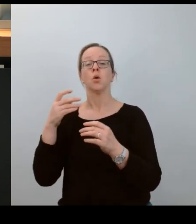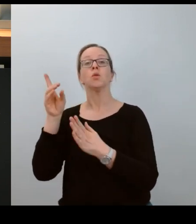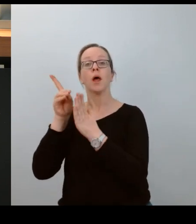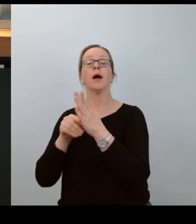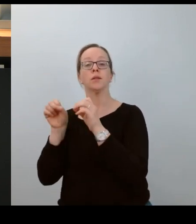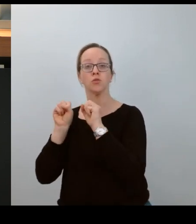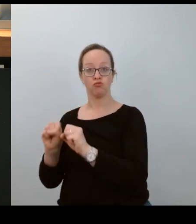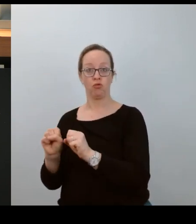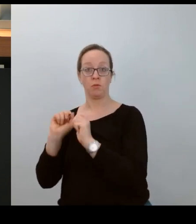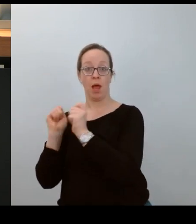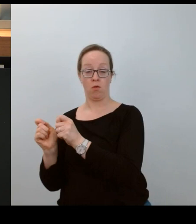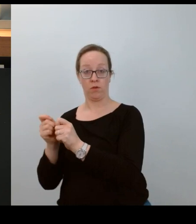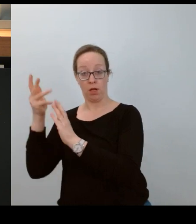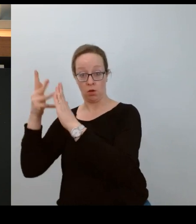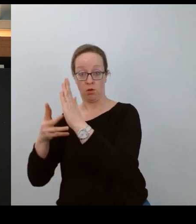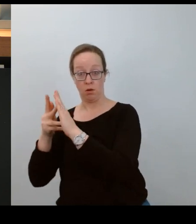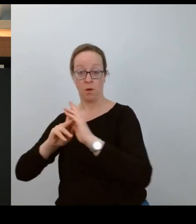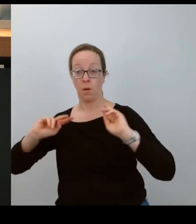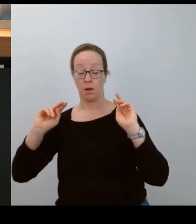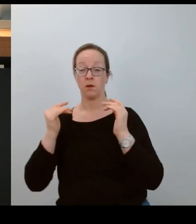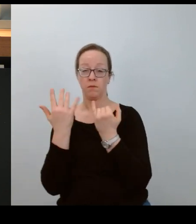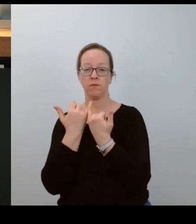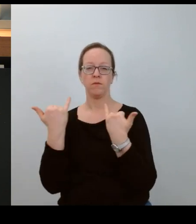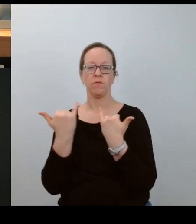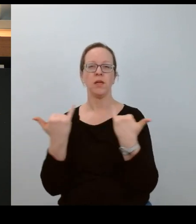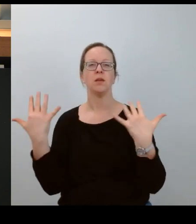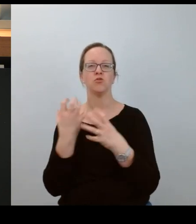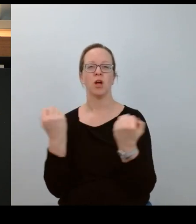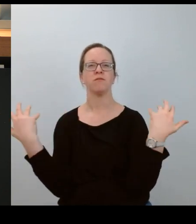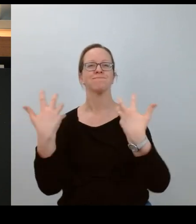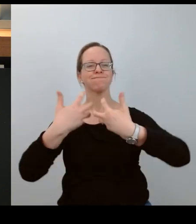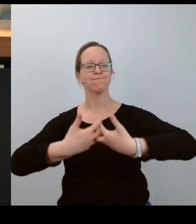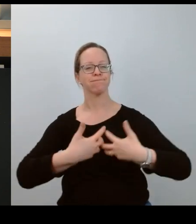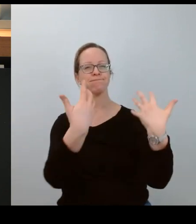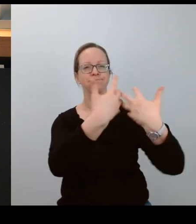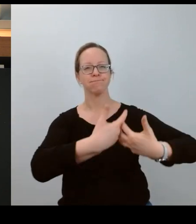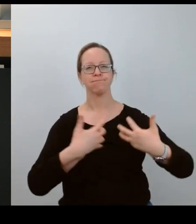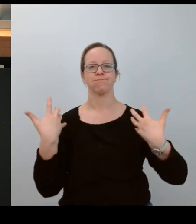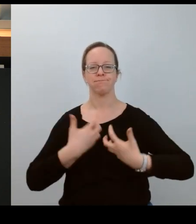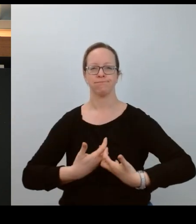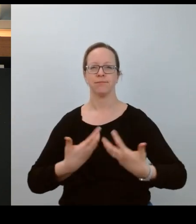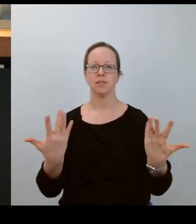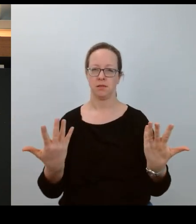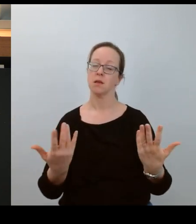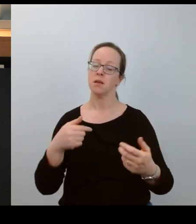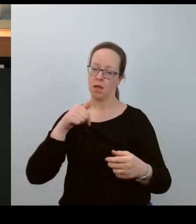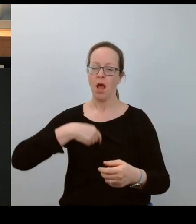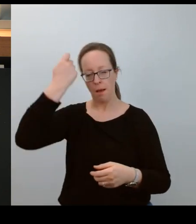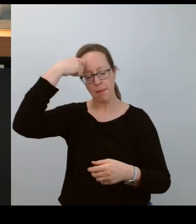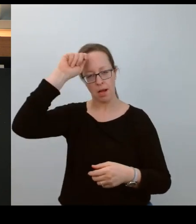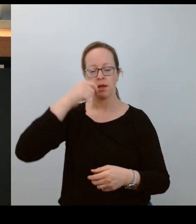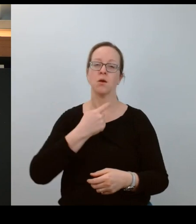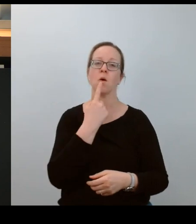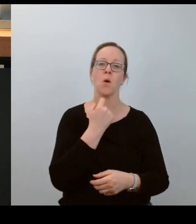Punkt: Immer neue Technologien wie zum Beispiel die der künstlichen Intelligenz sorgen dafür, dass Datenschutz nie abschließend geregelt